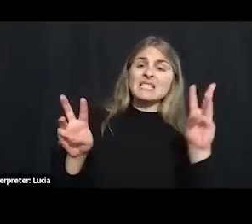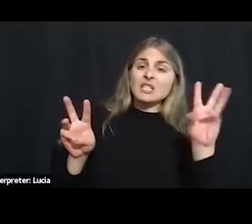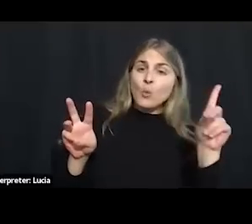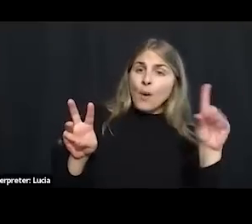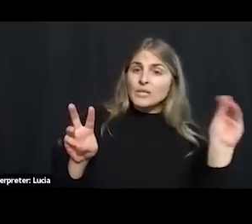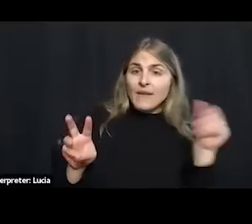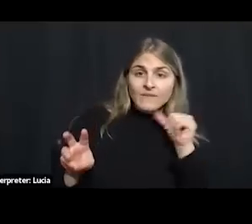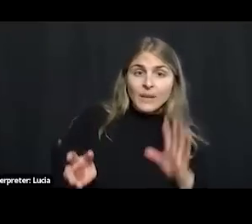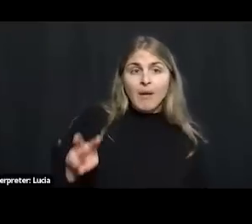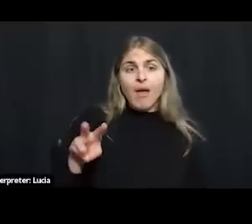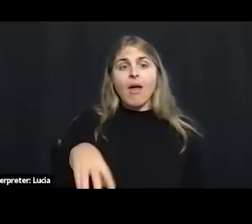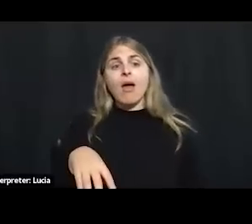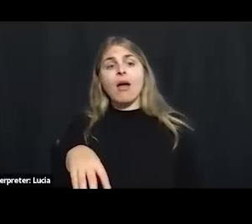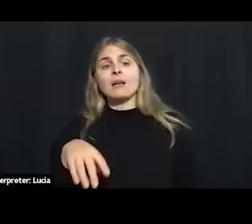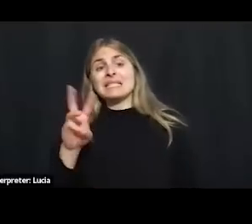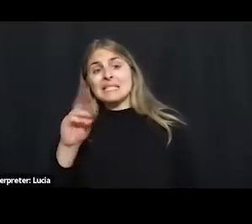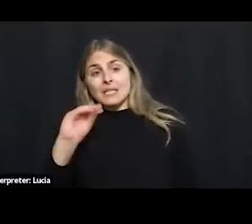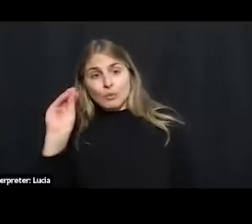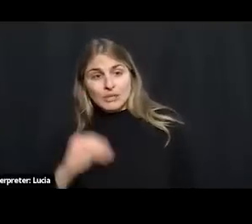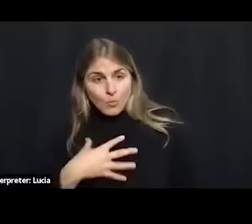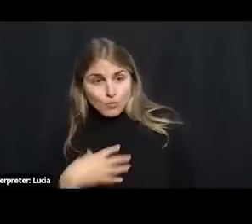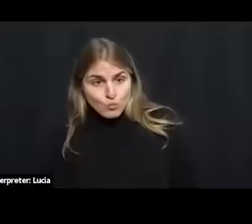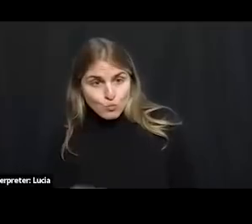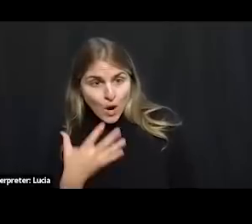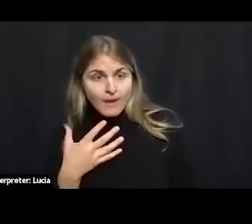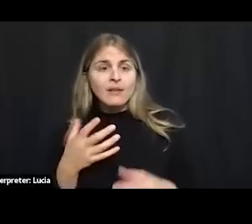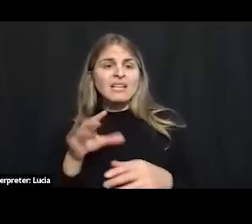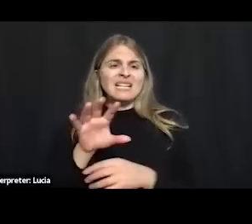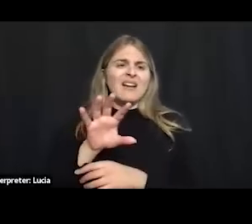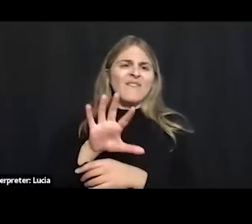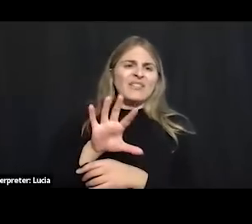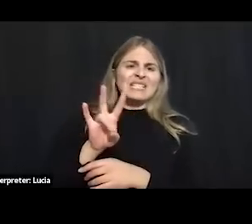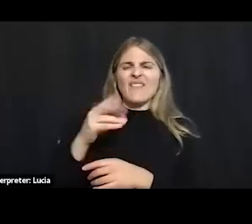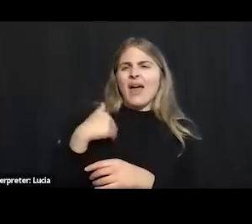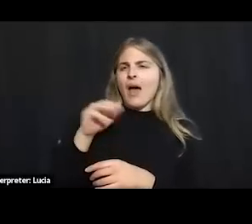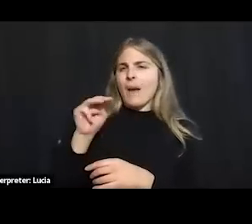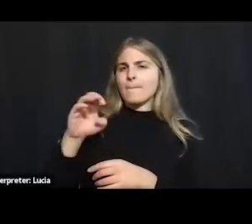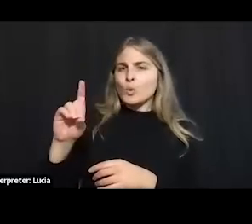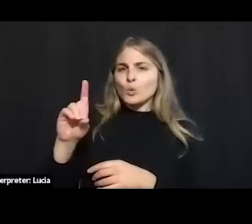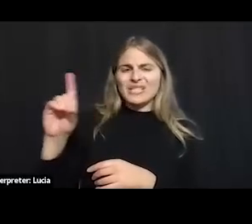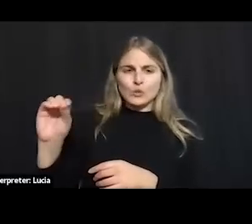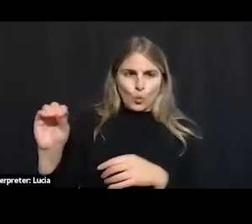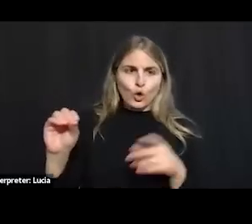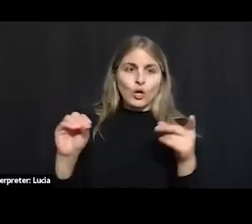57 % tenían un trastorno del estado de ánimo diagnosticado, y 64 % tenían un historial de vida de sinhogarismo.